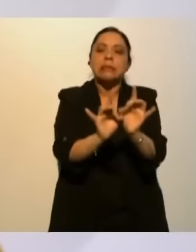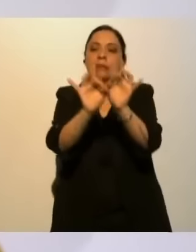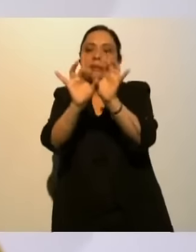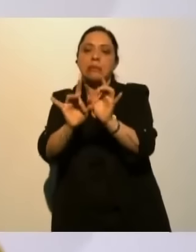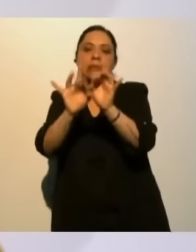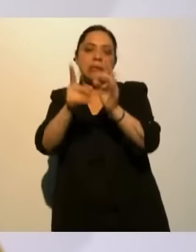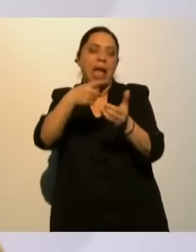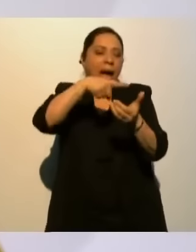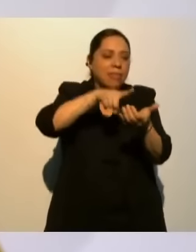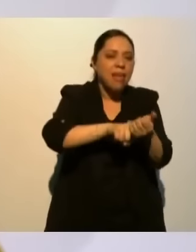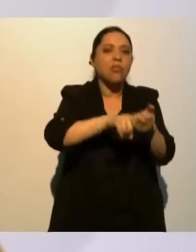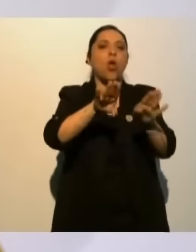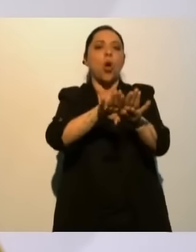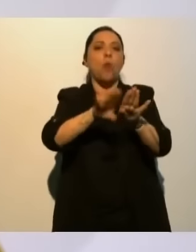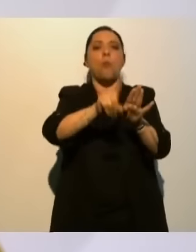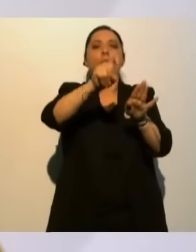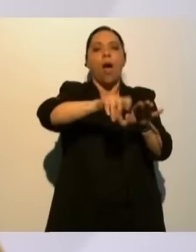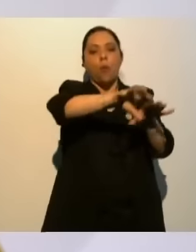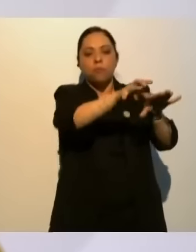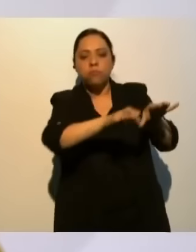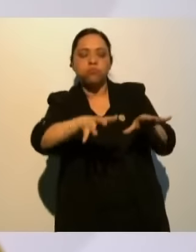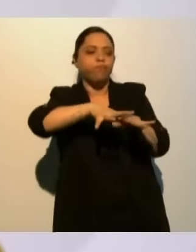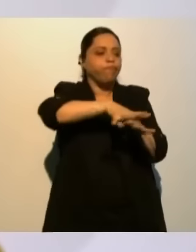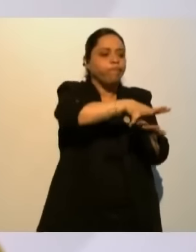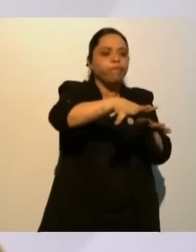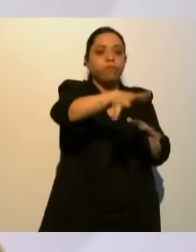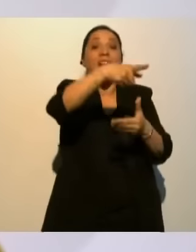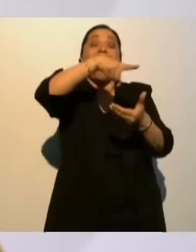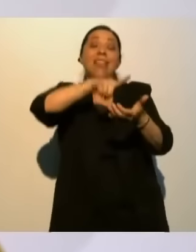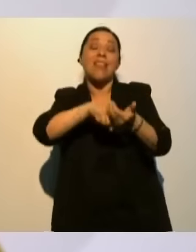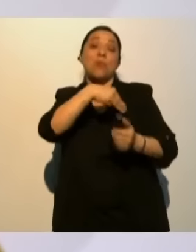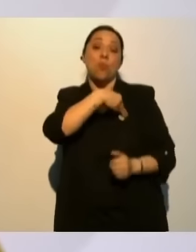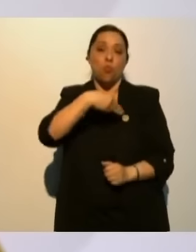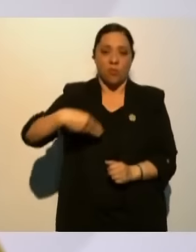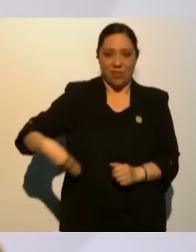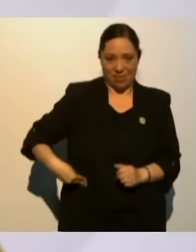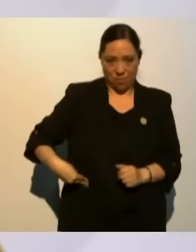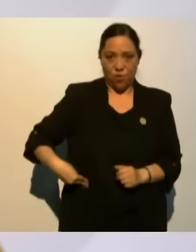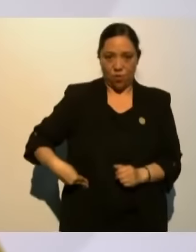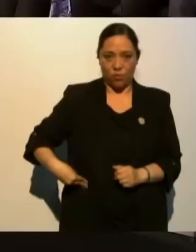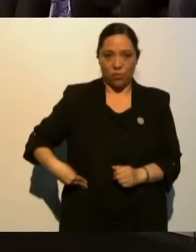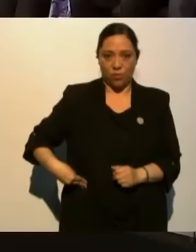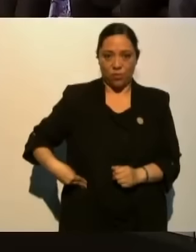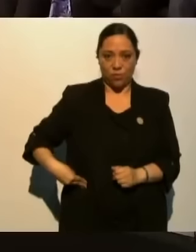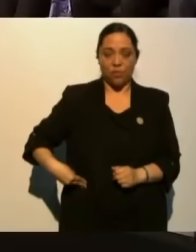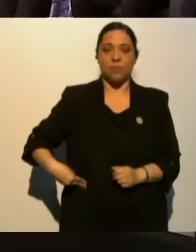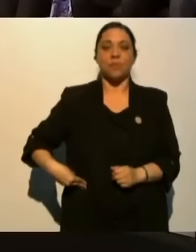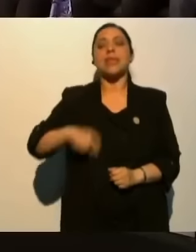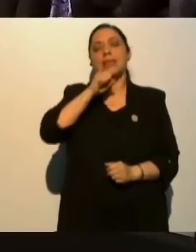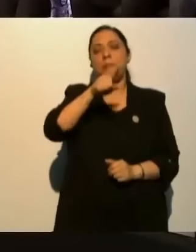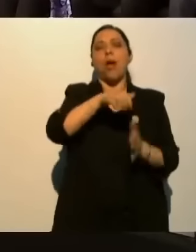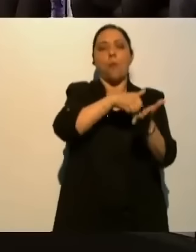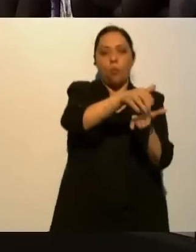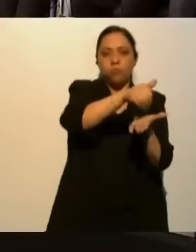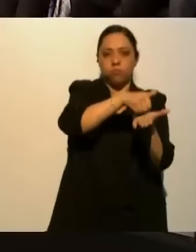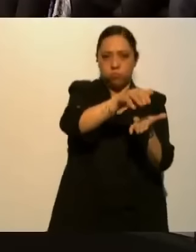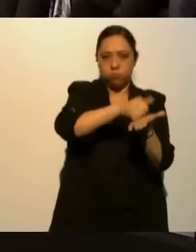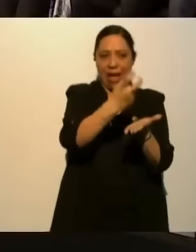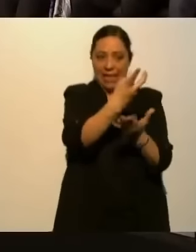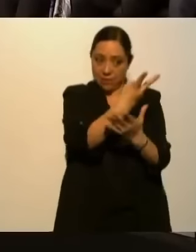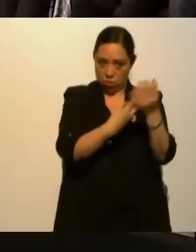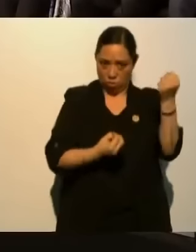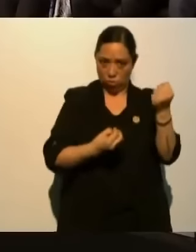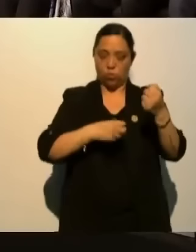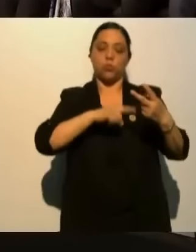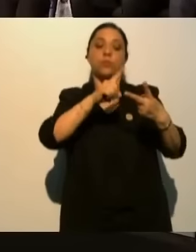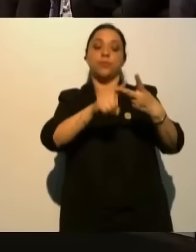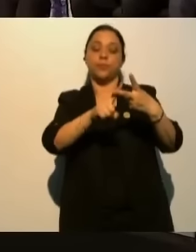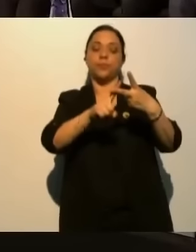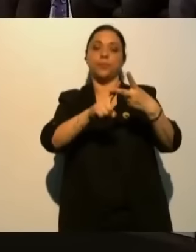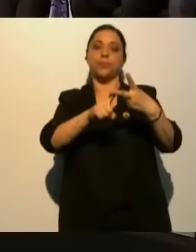agua en nuestros municipios y de saneamiento ese es el segundo tema que queremos plantearles que